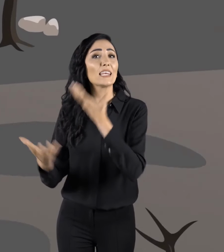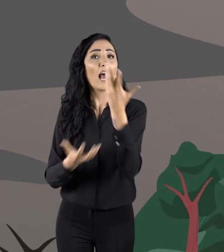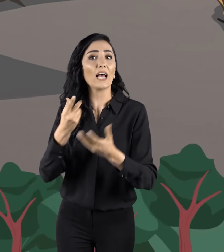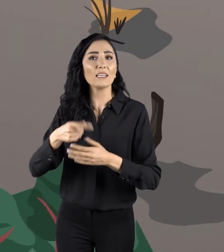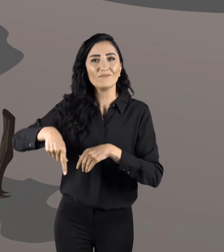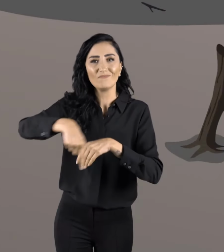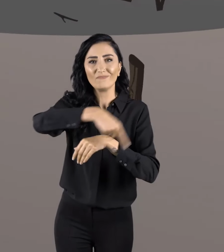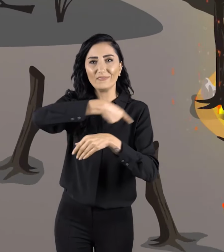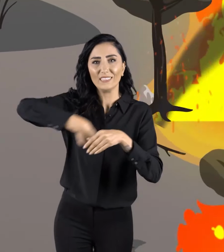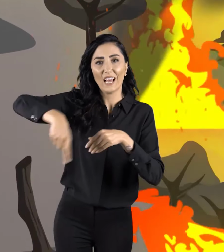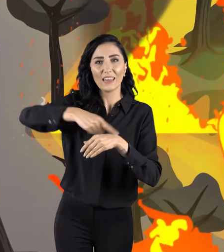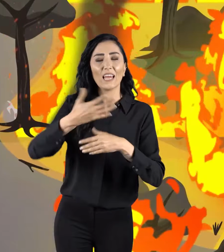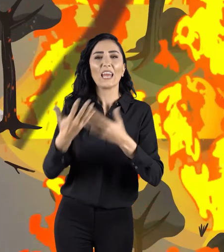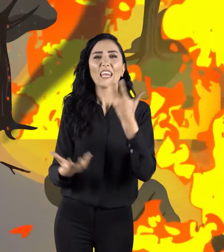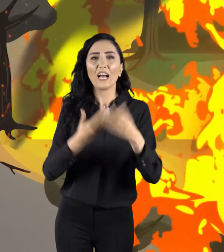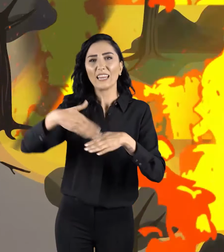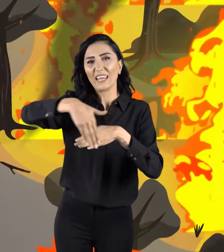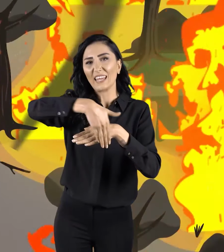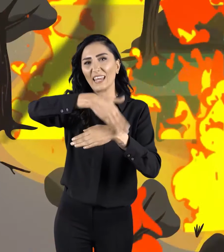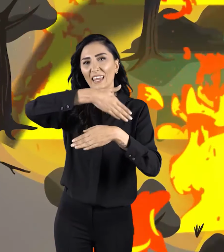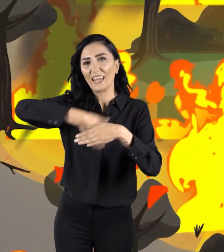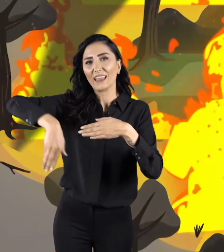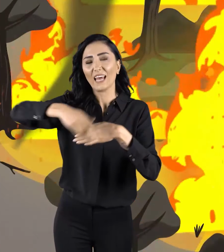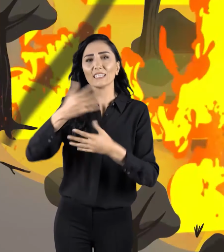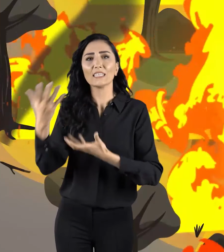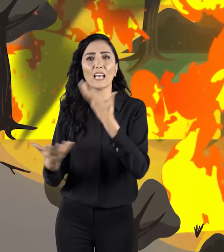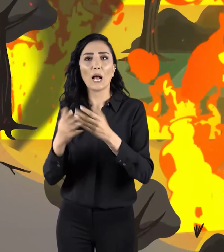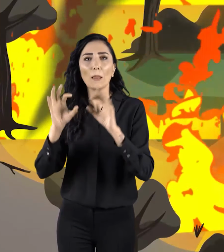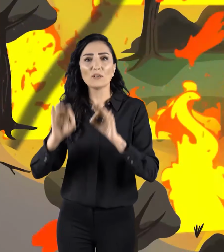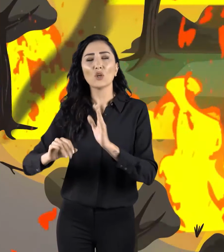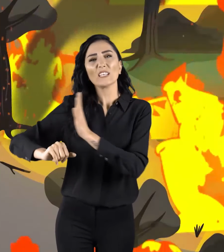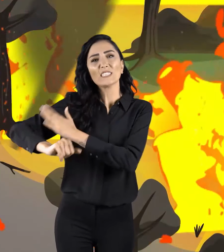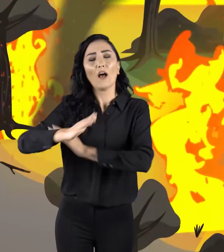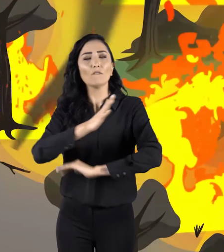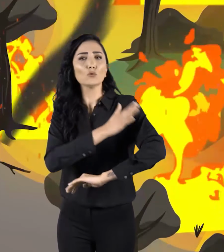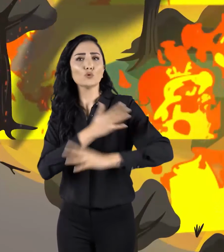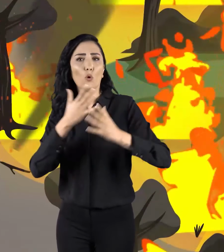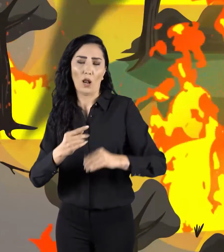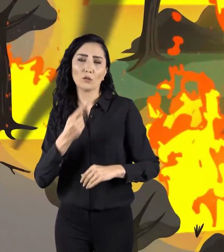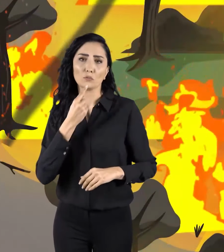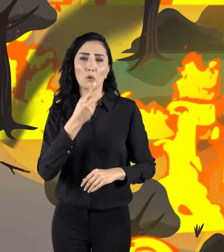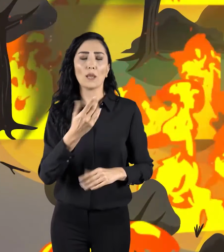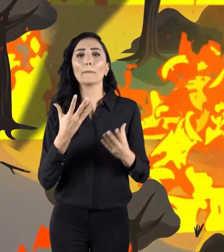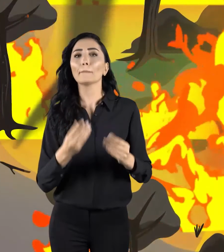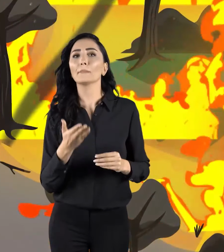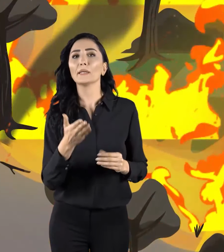Yangının Yanları: Yangının kenarıdır. Yangının başına göre sağ ve sol kısımlar olarak da ifade edilebilir.